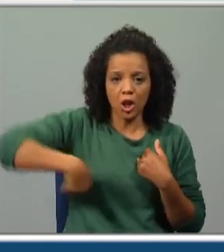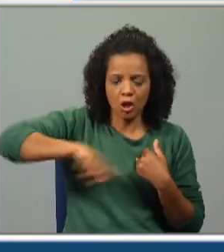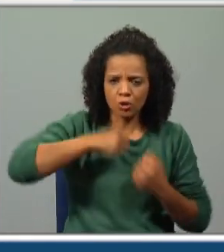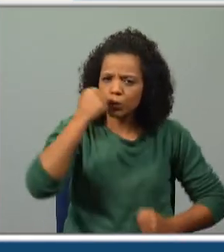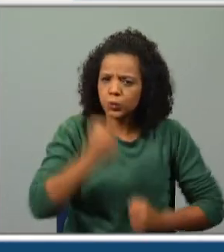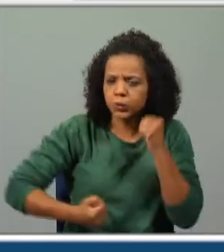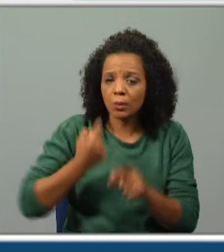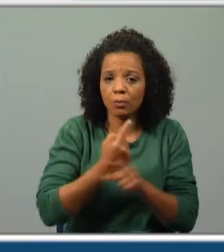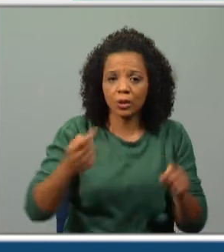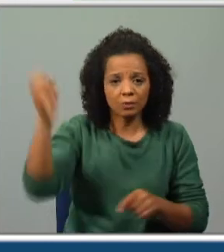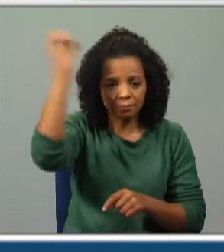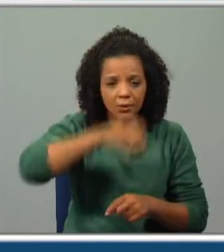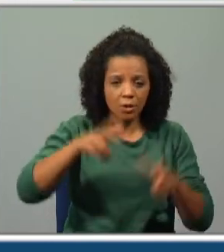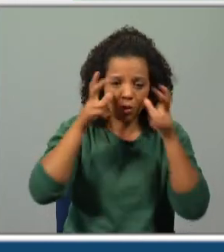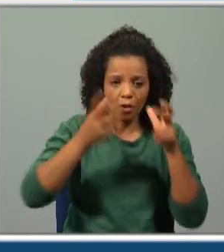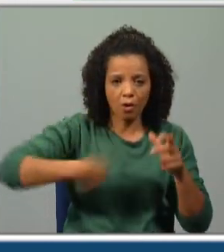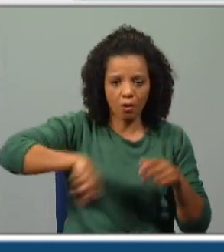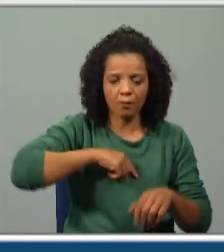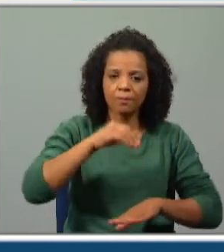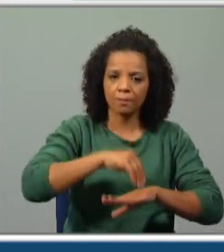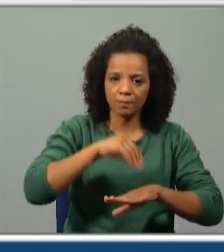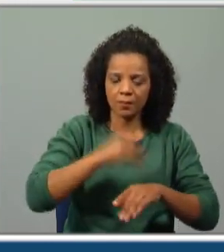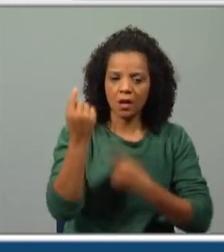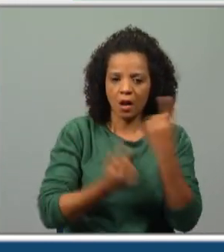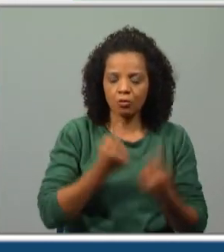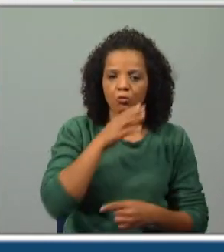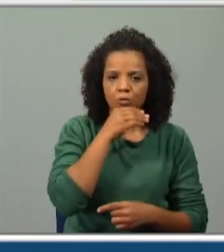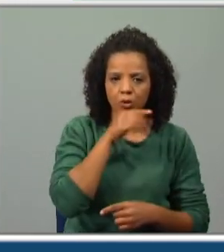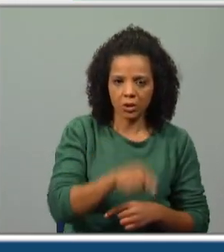ninguém vai nos ouvir segundo testemunhas ouvidas pela polícia o vigia 沒有人會第二次聽到我們警方聽到的證人看著他